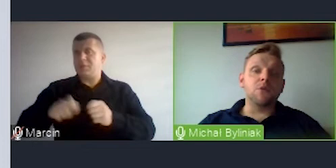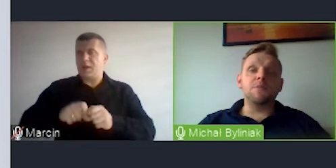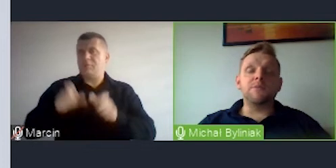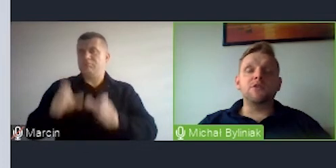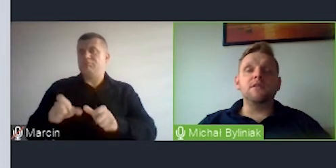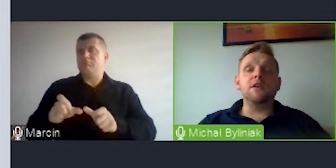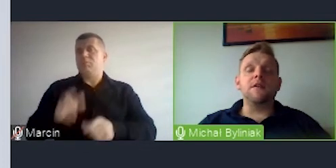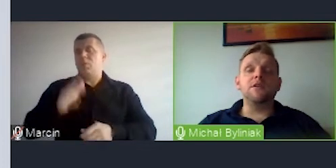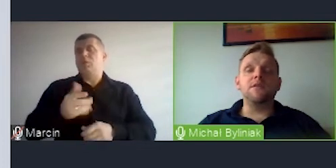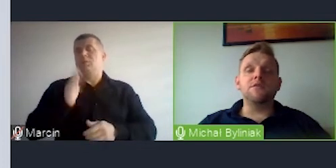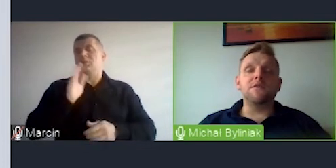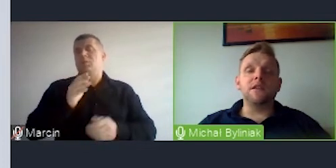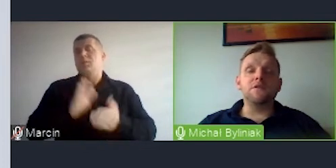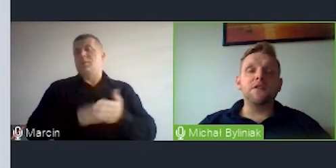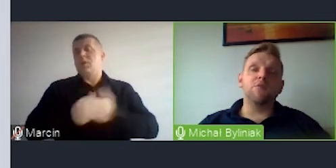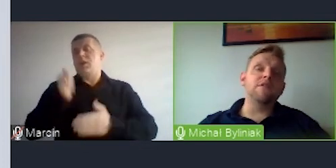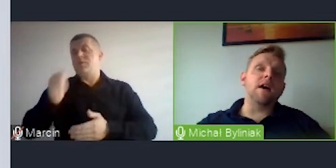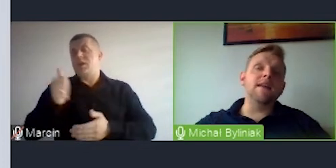Może bezpośrednio na kwalifikowalność wydatków nie wpływa,